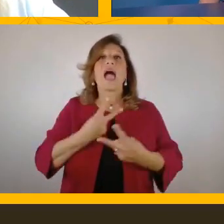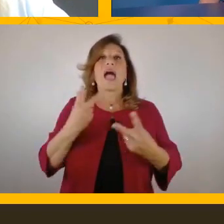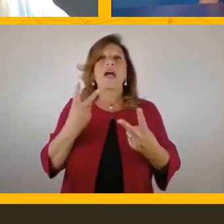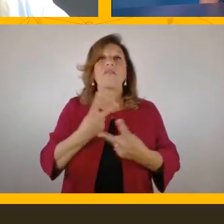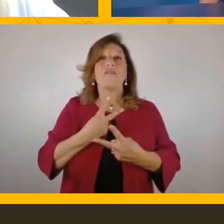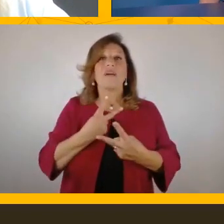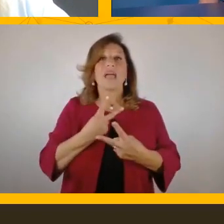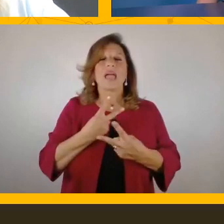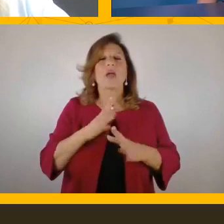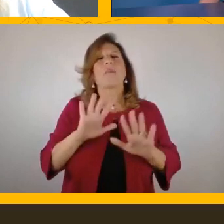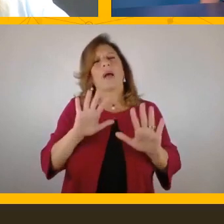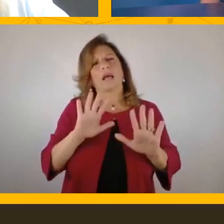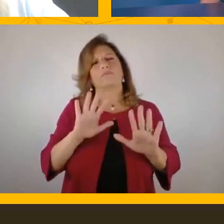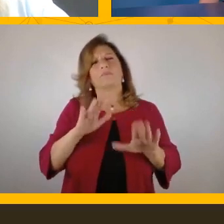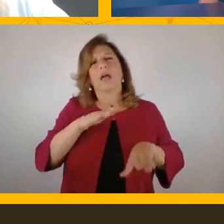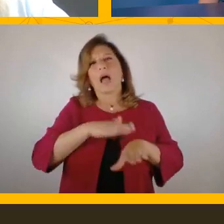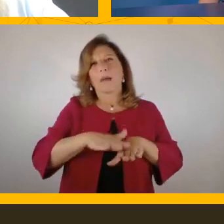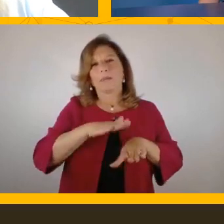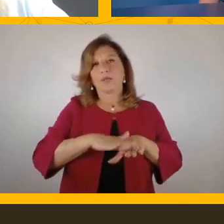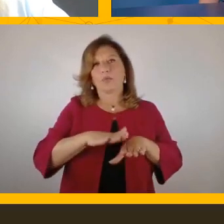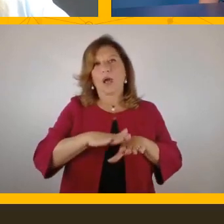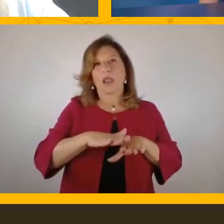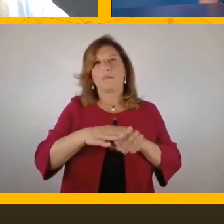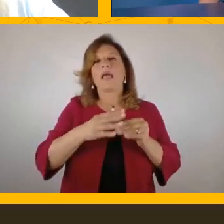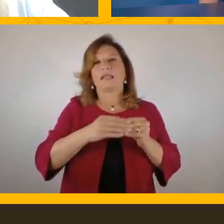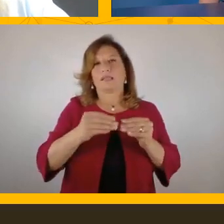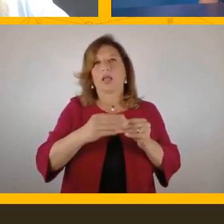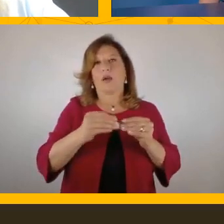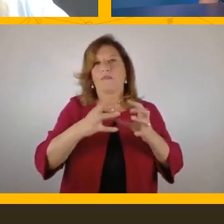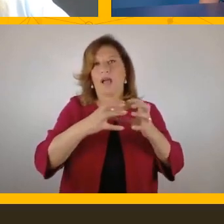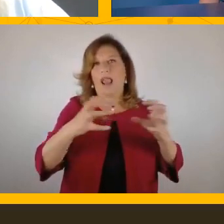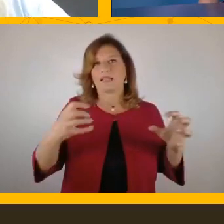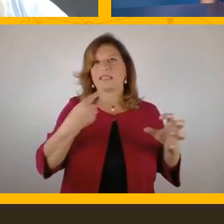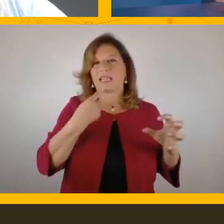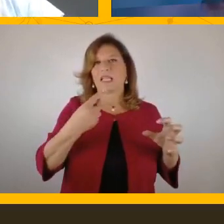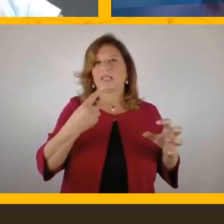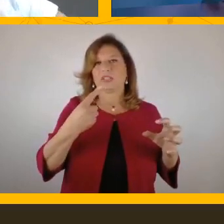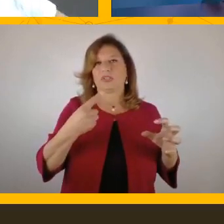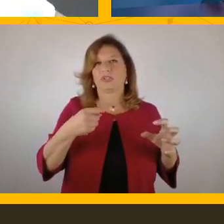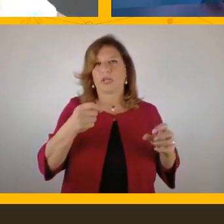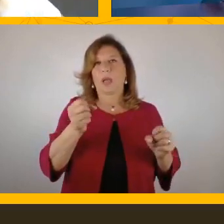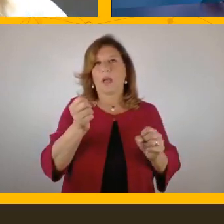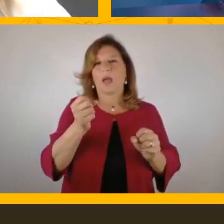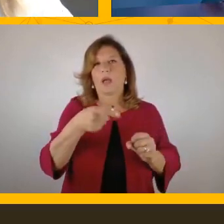che nel e di solito lo fa eh è